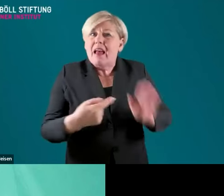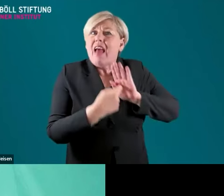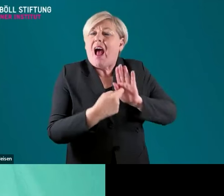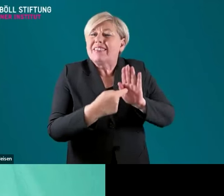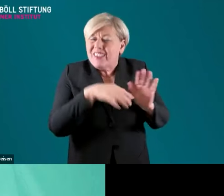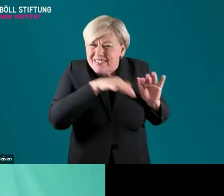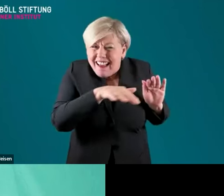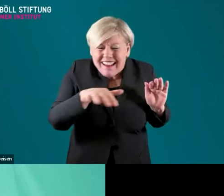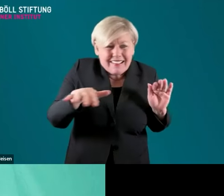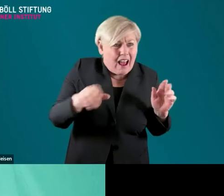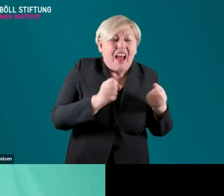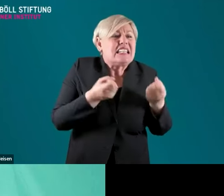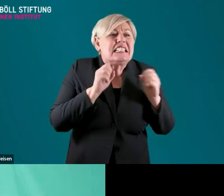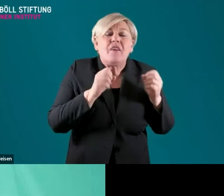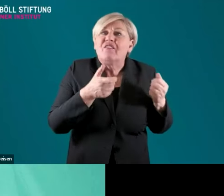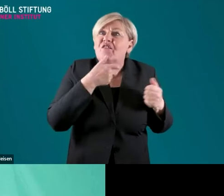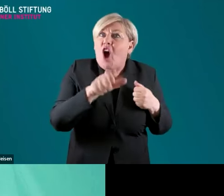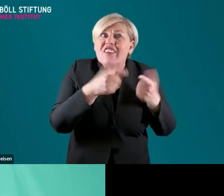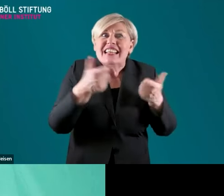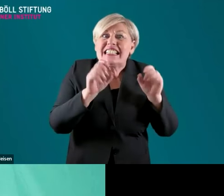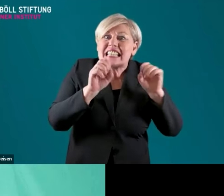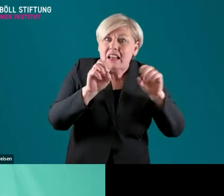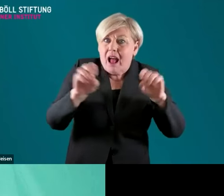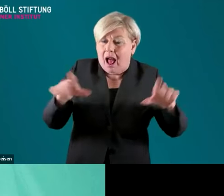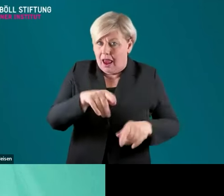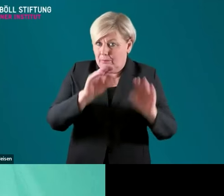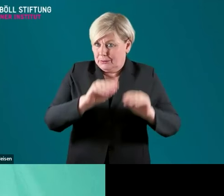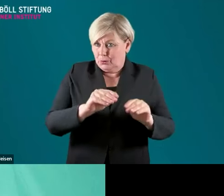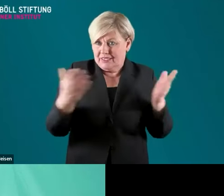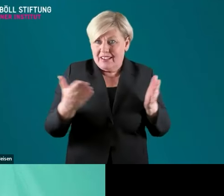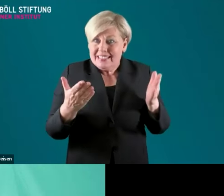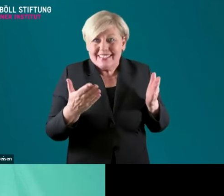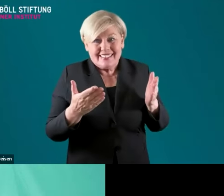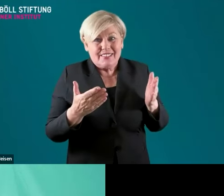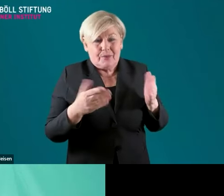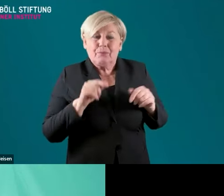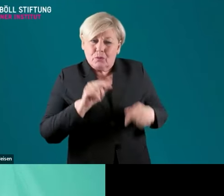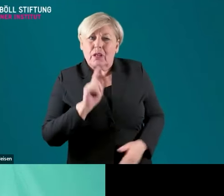welche Signalwörter da tatsächlich verwendet werden und sich die so weit hochzuholen,